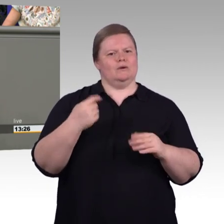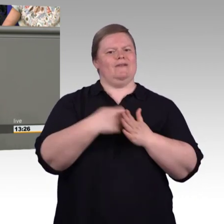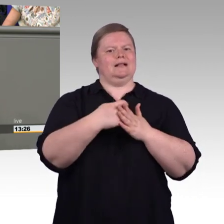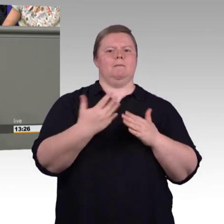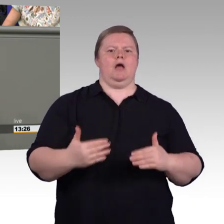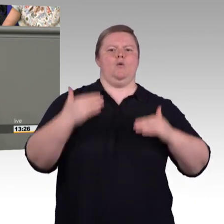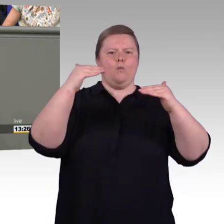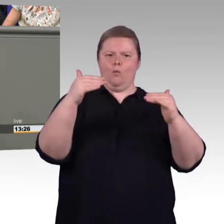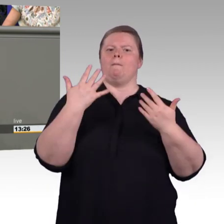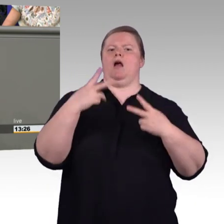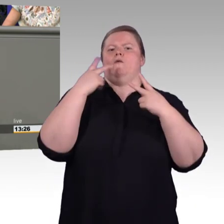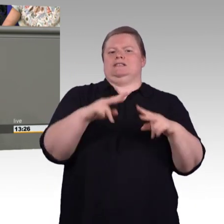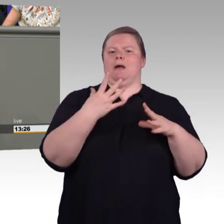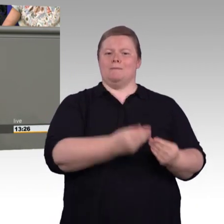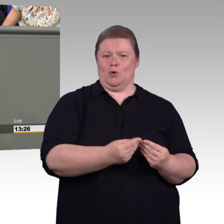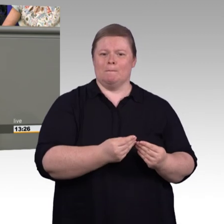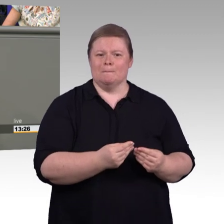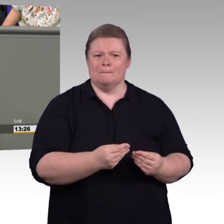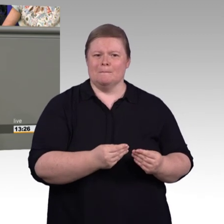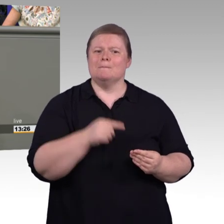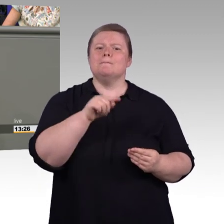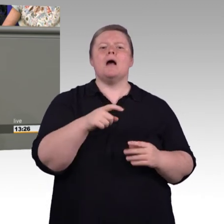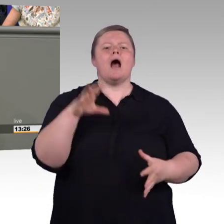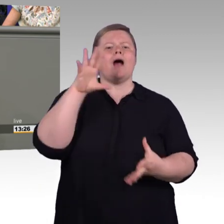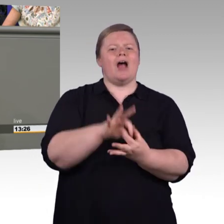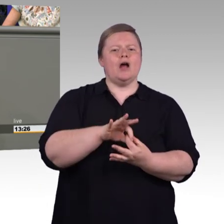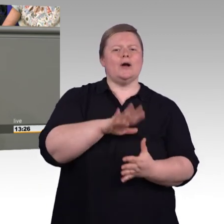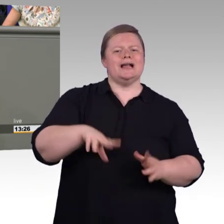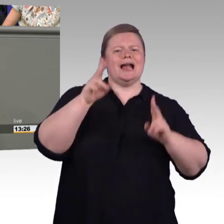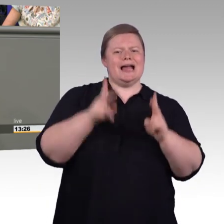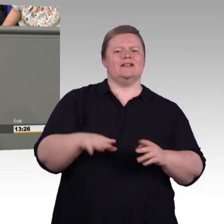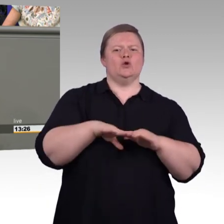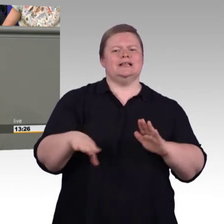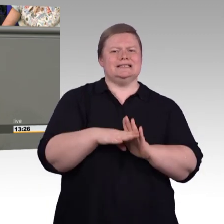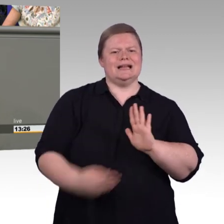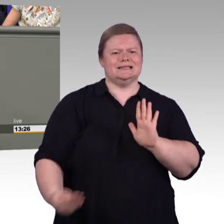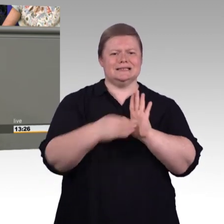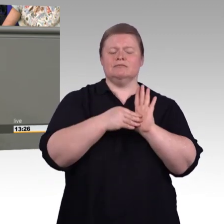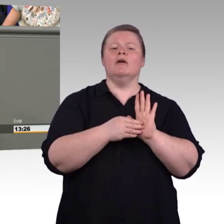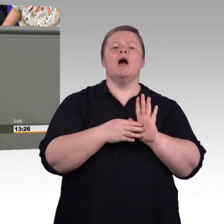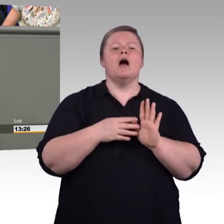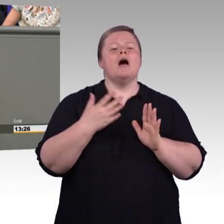und praktisch endlich auch mit der Wertschätzung ausstattet, die sich hinter der allgemeinen Floskel